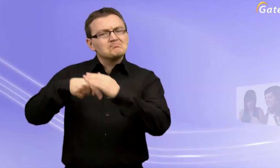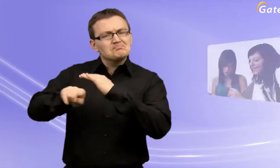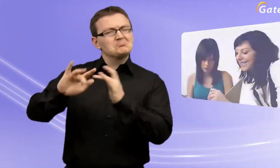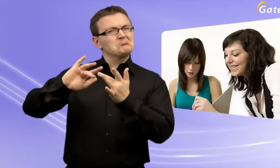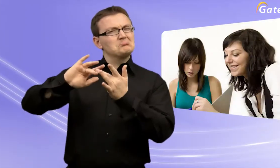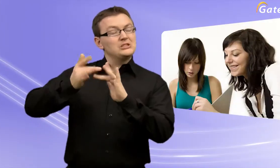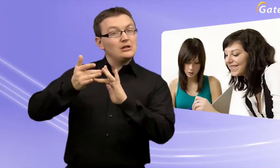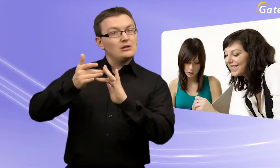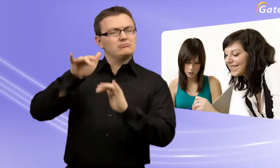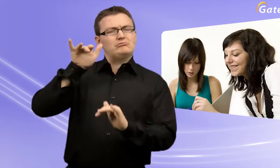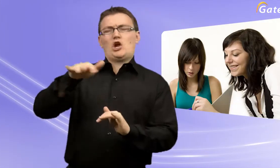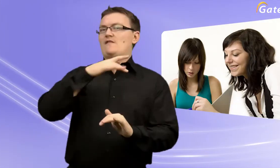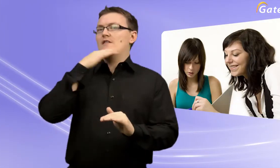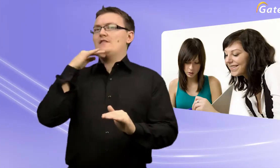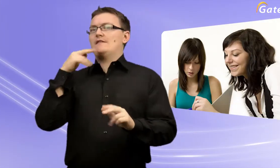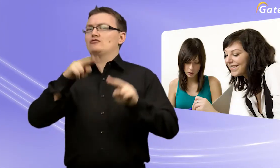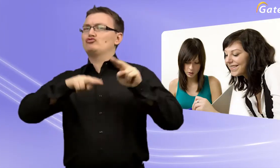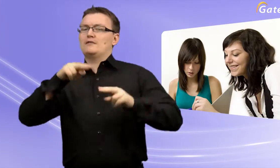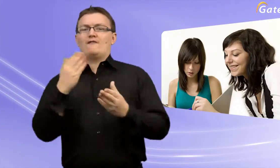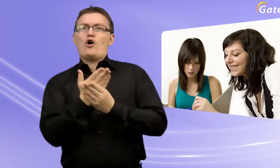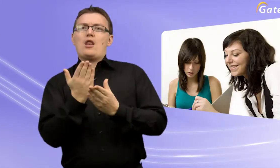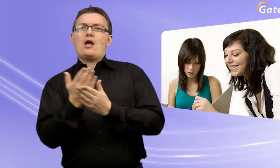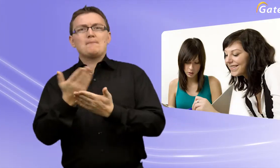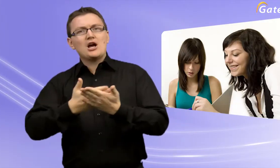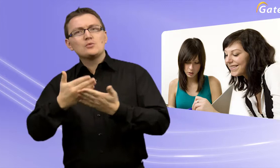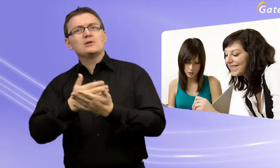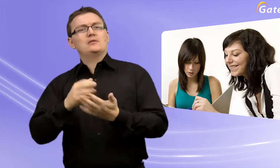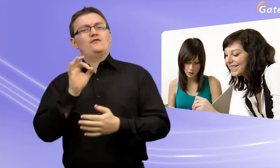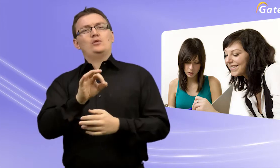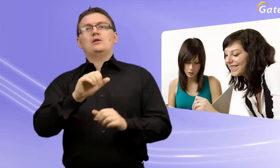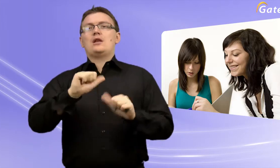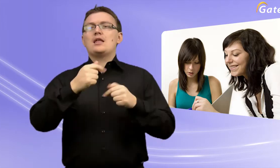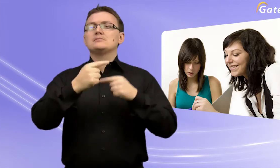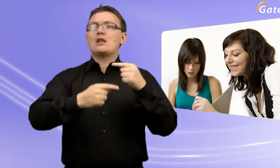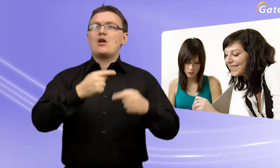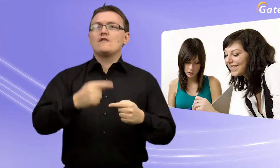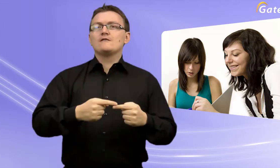Im Internet finden Sie viele unterschiedliche Vorlagen und Beispiele für den Lebenslauf,